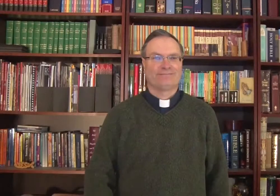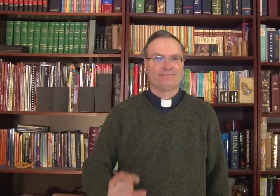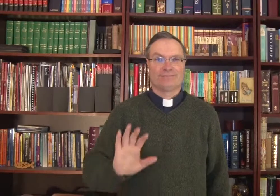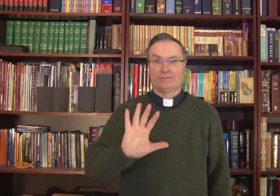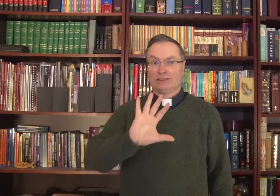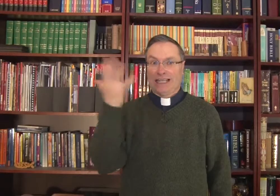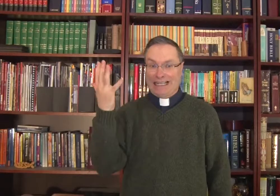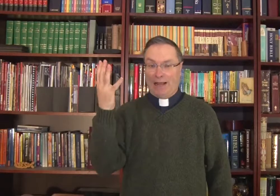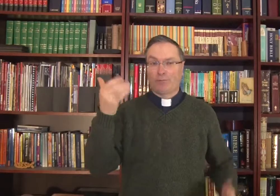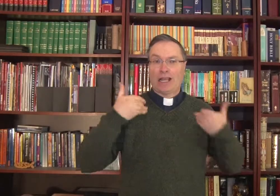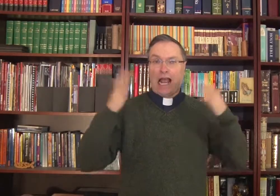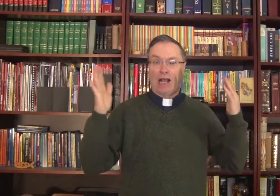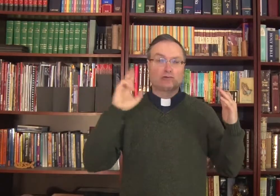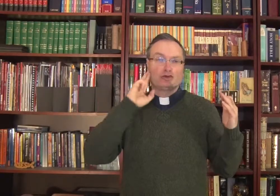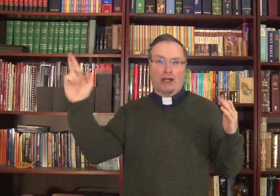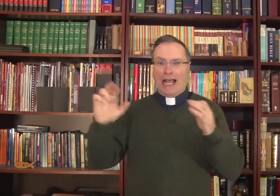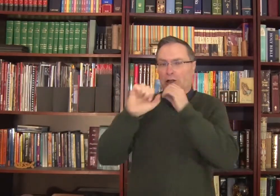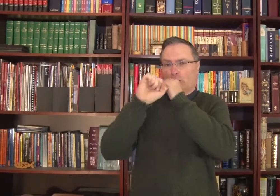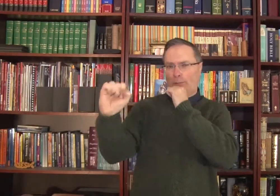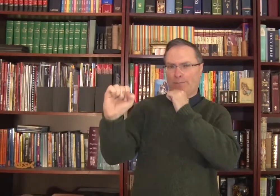Le cinquième ange sonna de la trompette